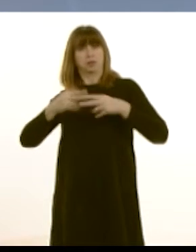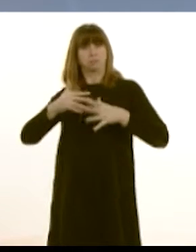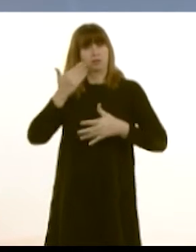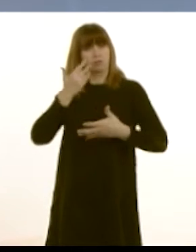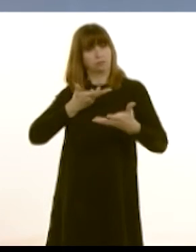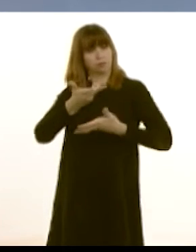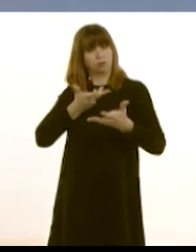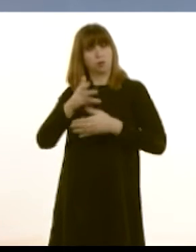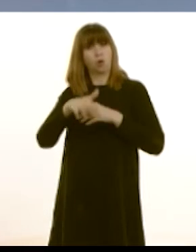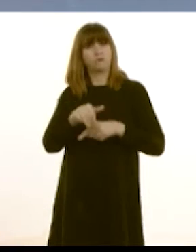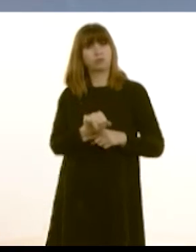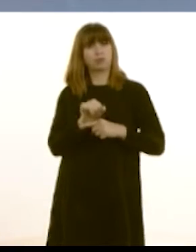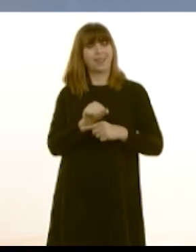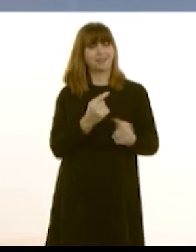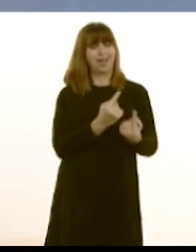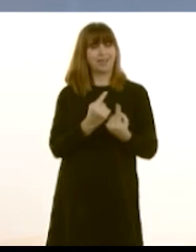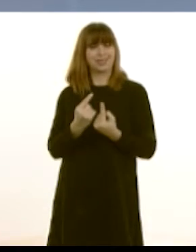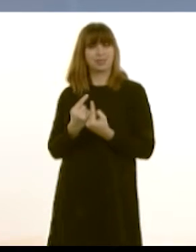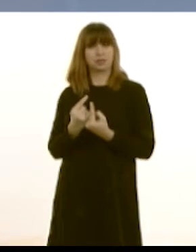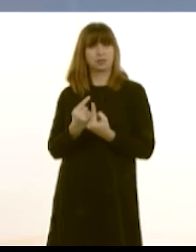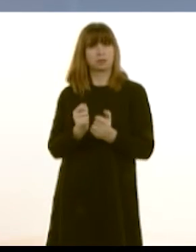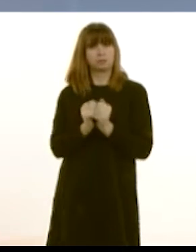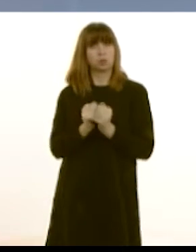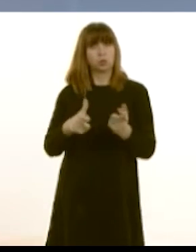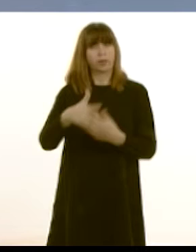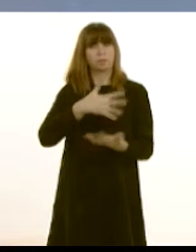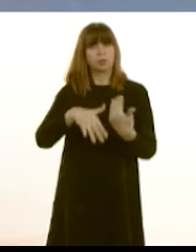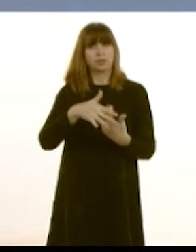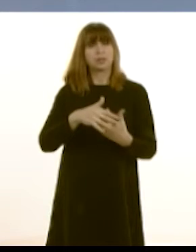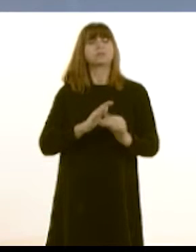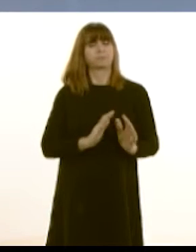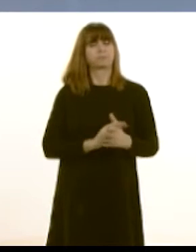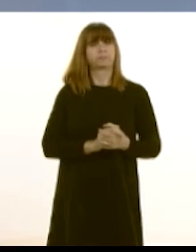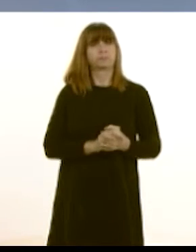on protecting assets of community value, what consideration have you given to the 78 per